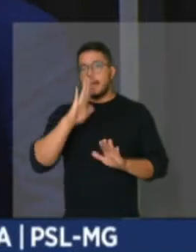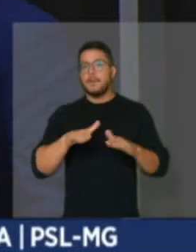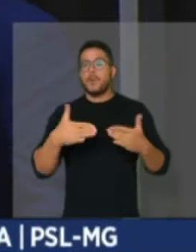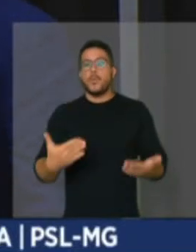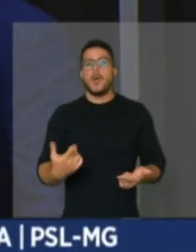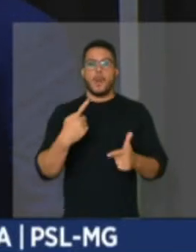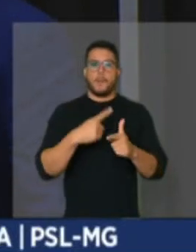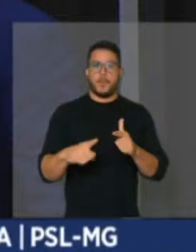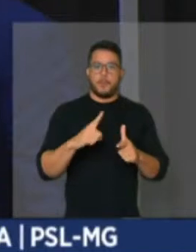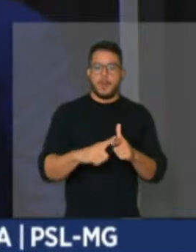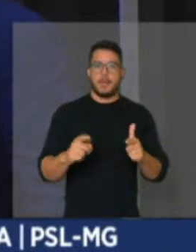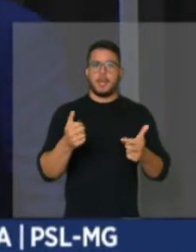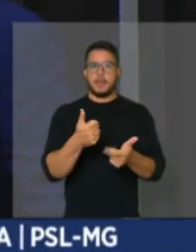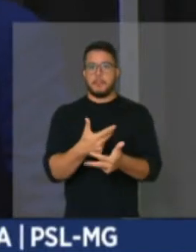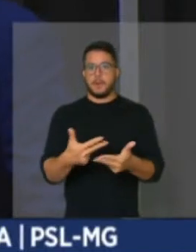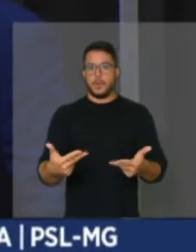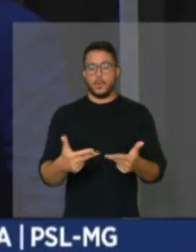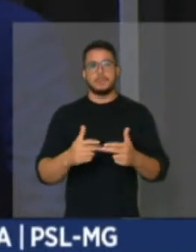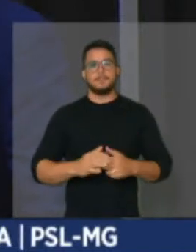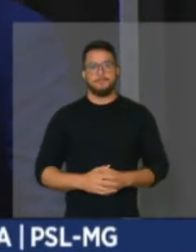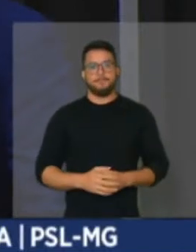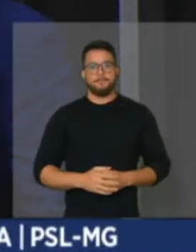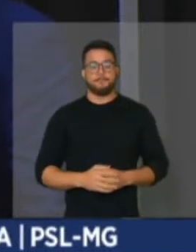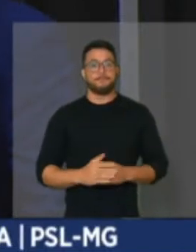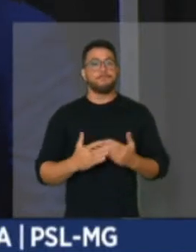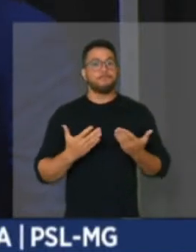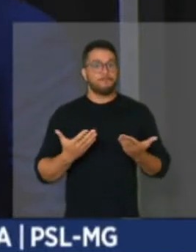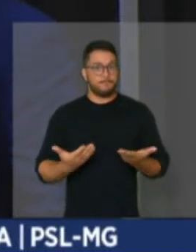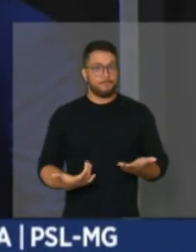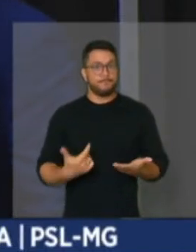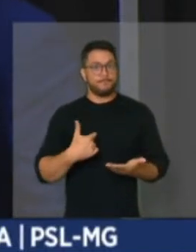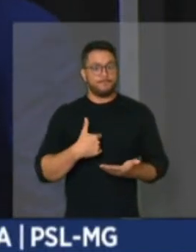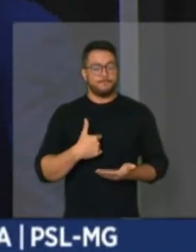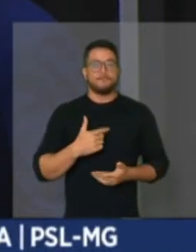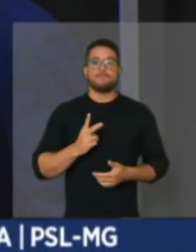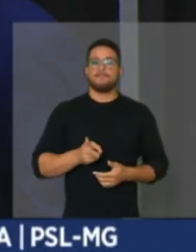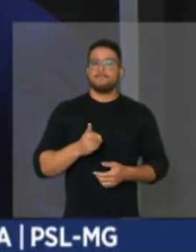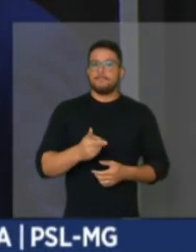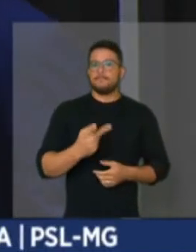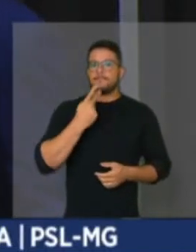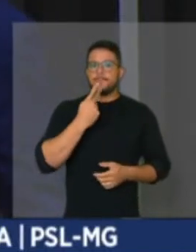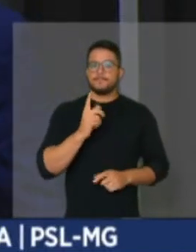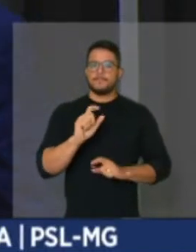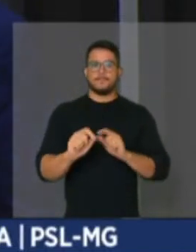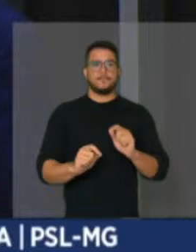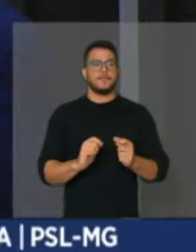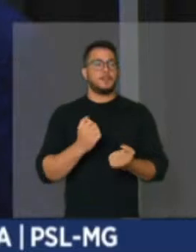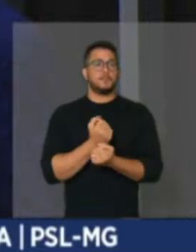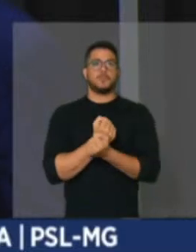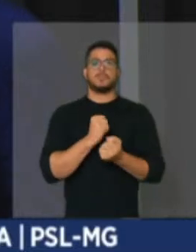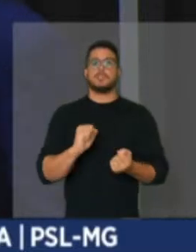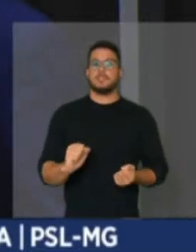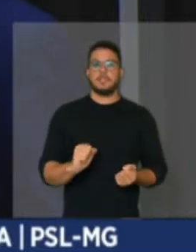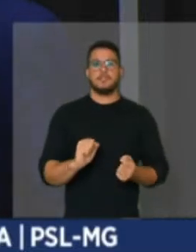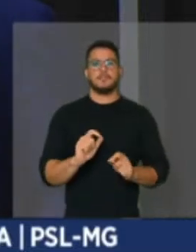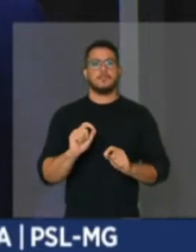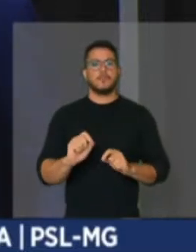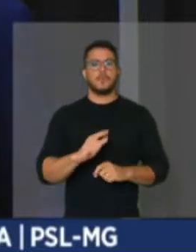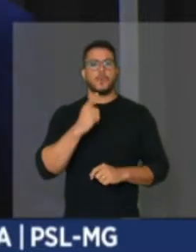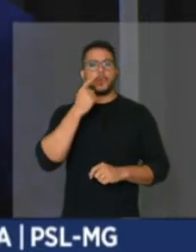MUNICÍPIO. EU SEMPRE... FALEI QUE É UM ABSURDO O DINHEIRO SER ARRECADADO NO MUNICÍPIO OU NO ESTADO, VIM PRA BRASÍLIA PARA DEPOIS VOLTAR.